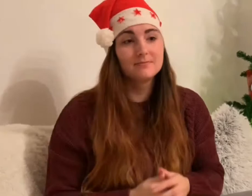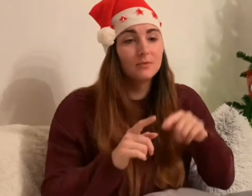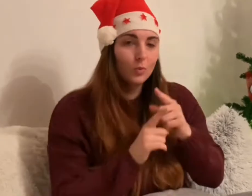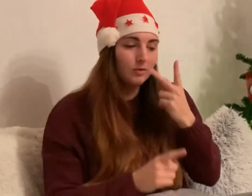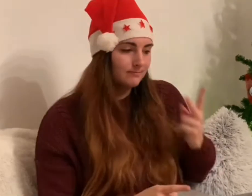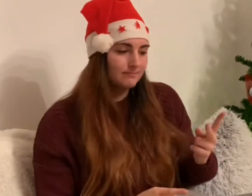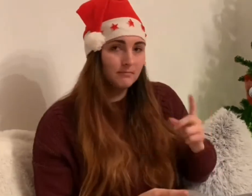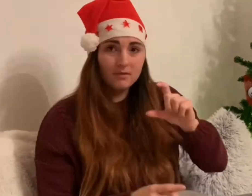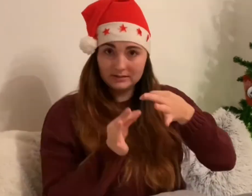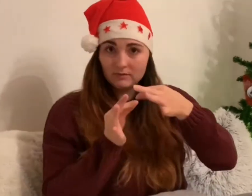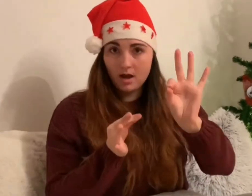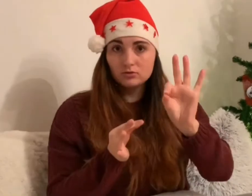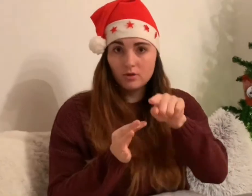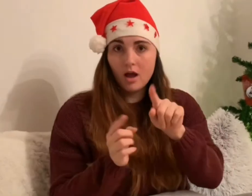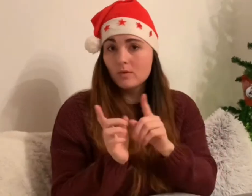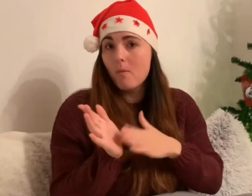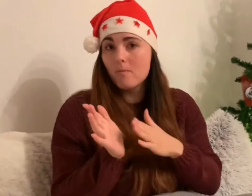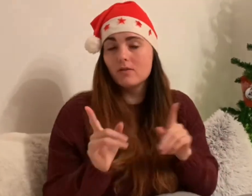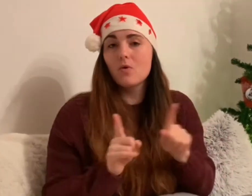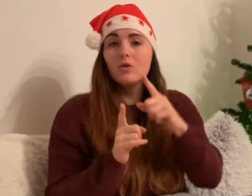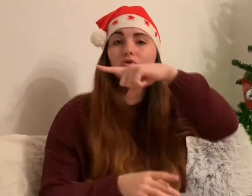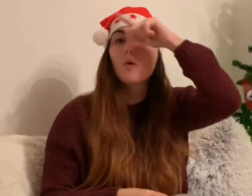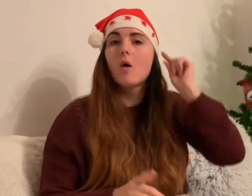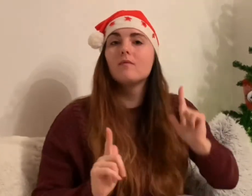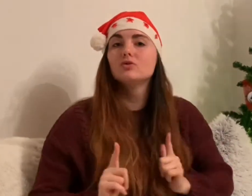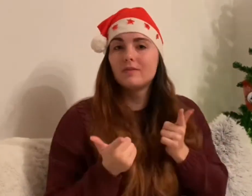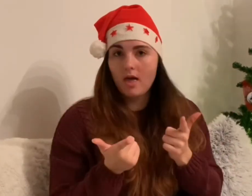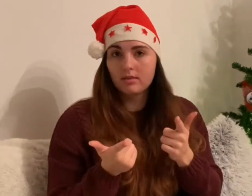Štiri sveče lahko simbolizirajo tudi človekovo življenje.